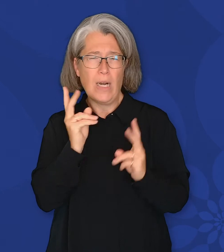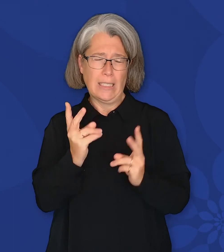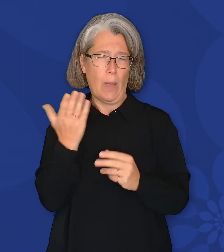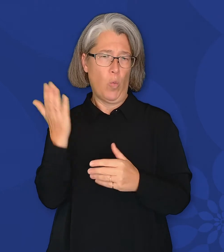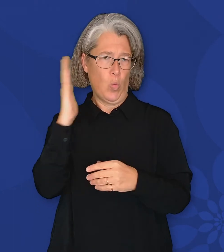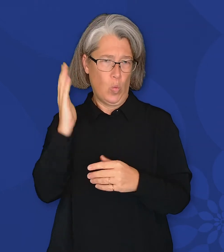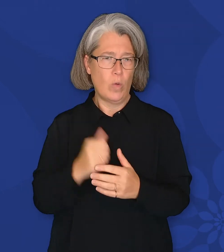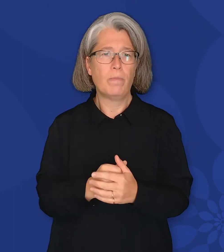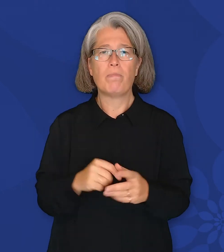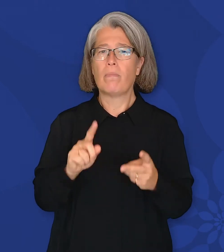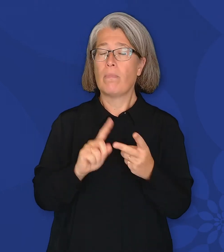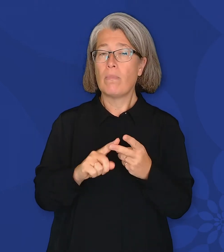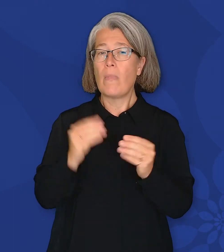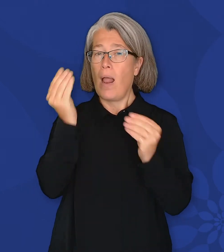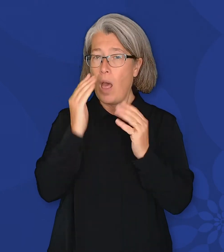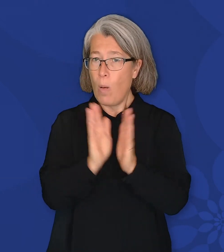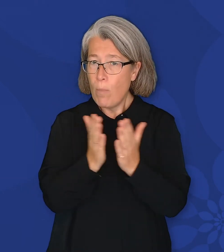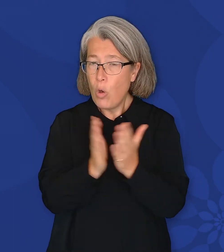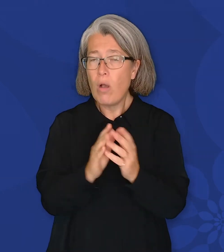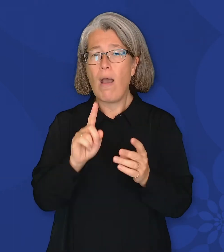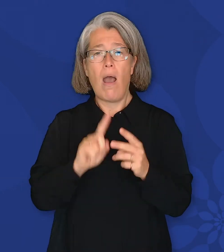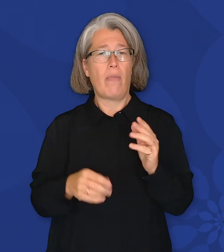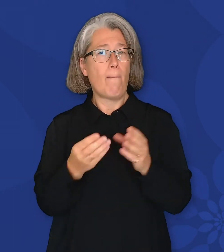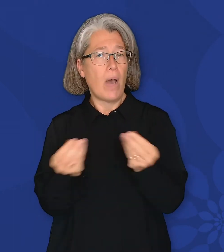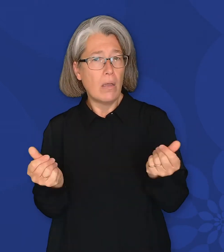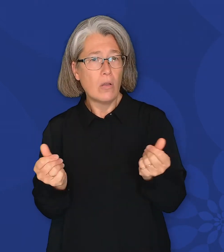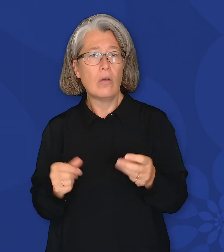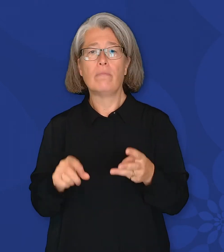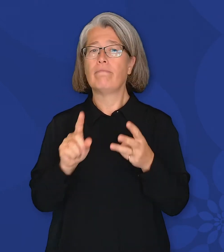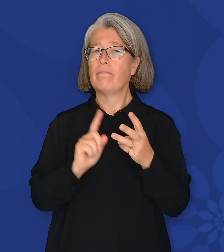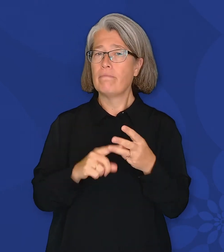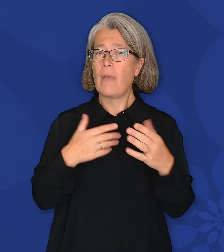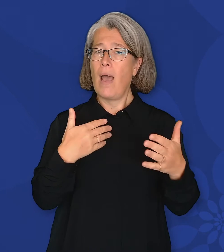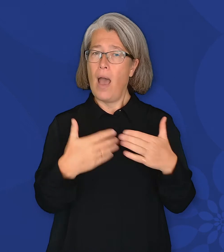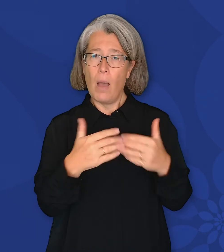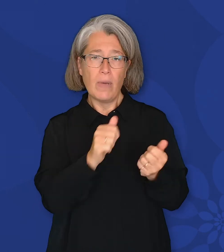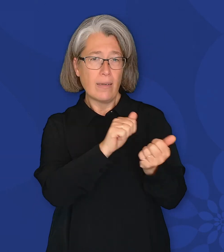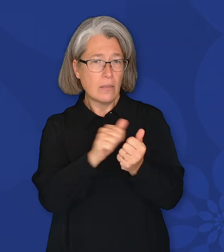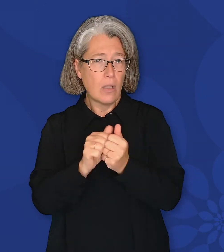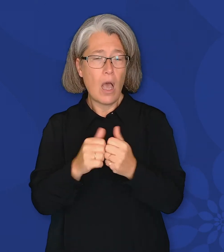(liksom för närvarande), de läroböcker och andra material samt arbetsredskap, -